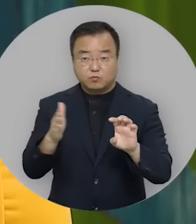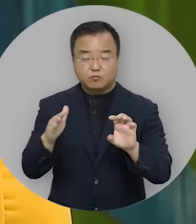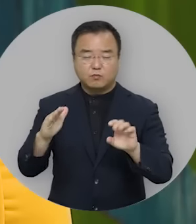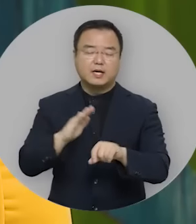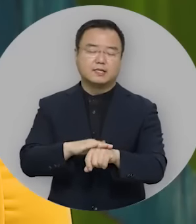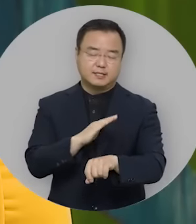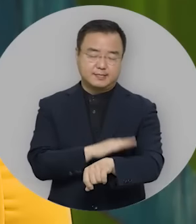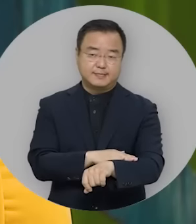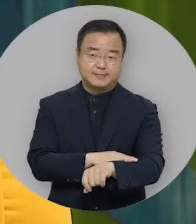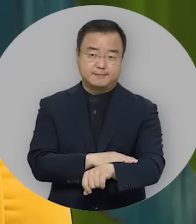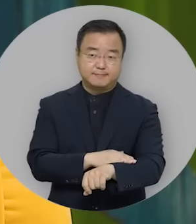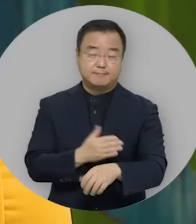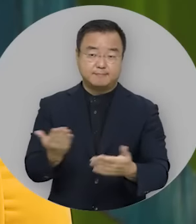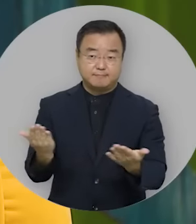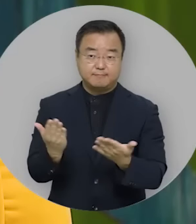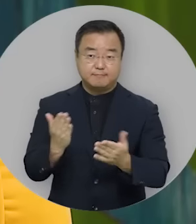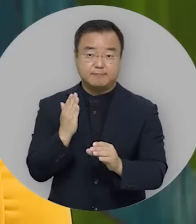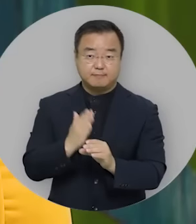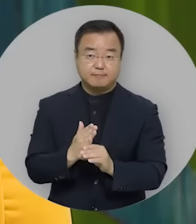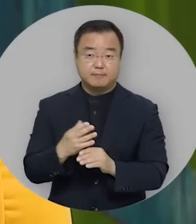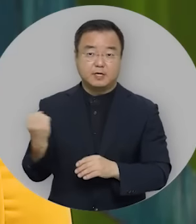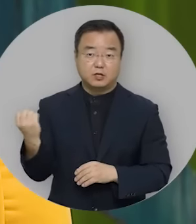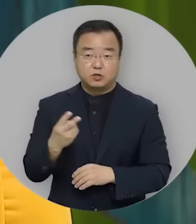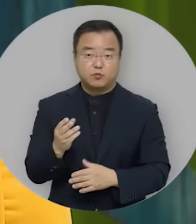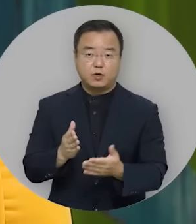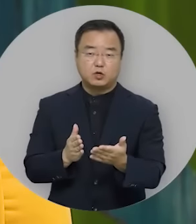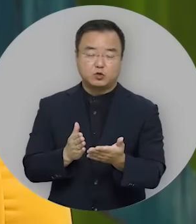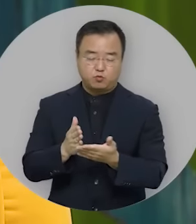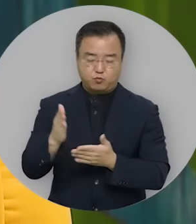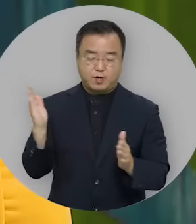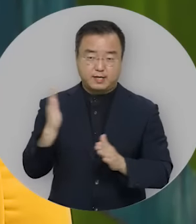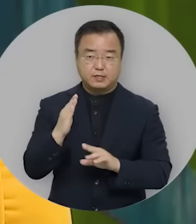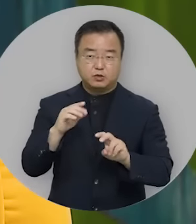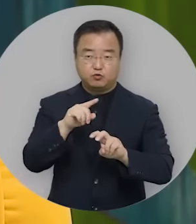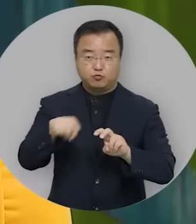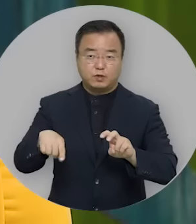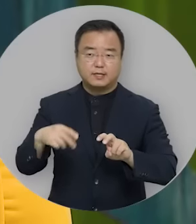현장 실습을 나가 있습니다. 그리고 또 전공과 학생 20명 중에서